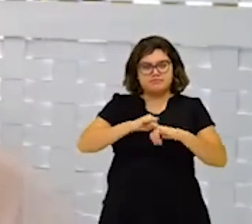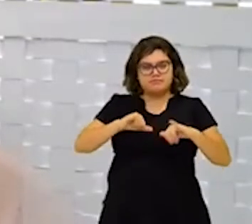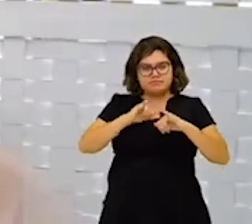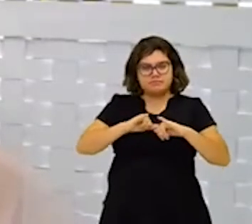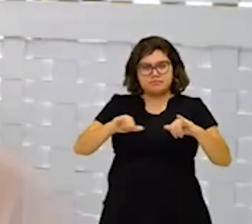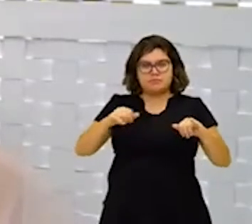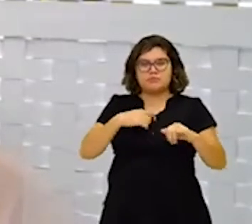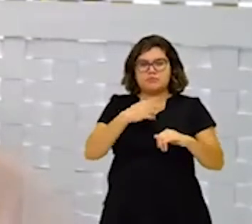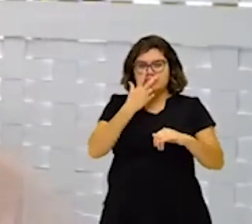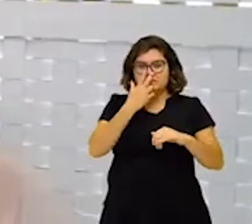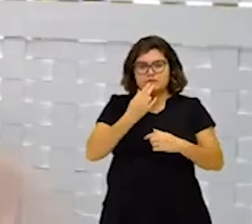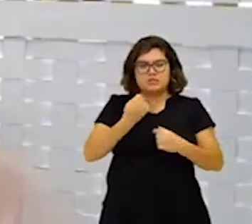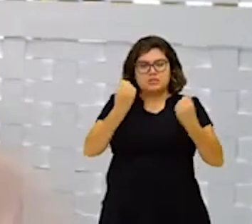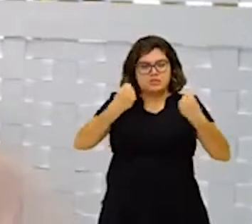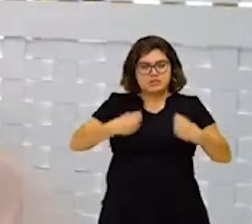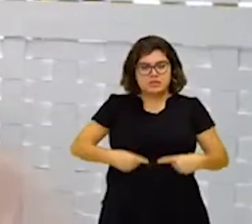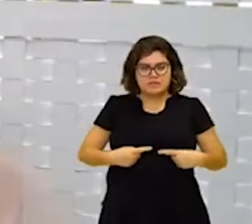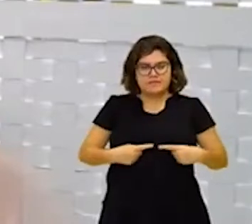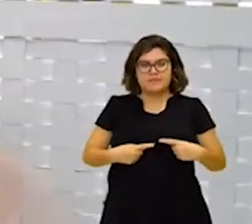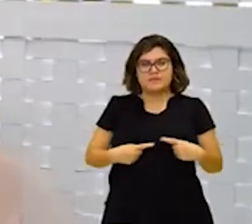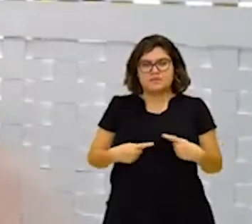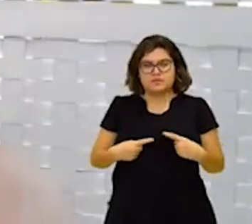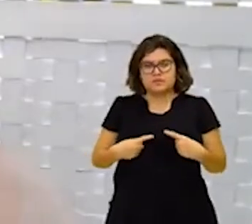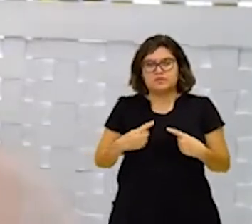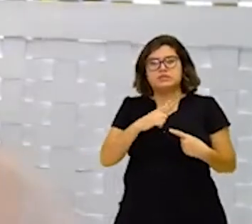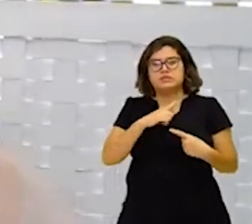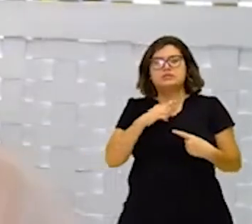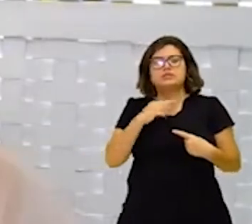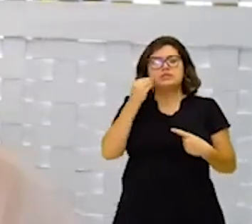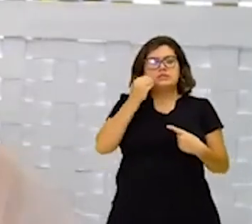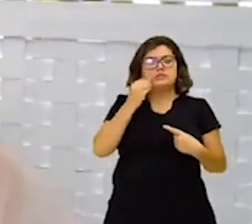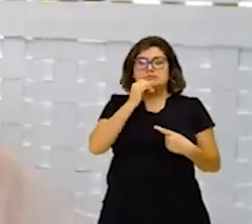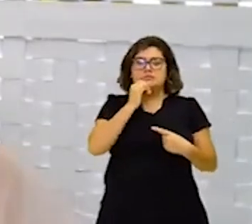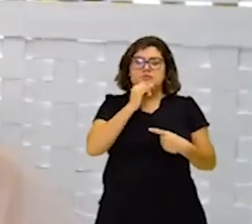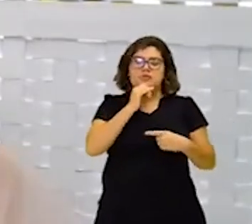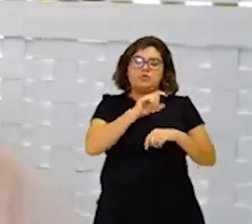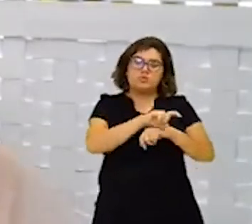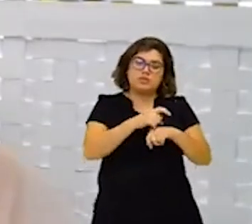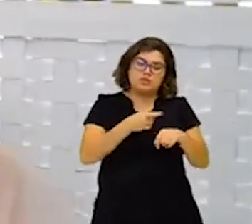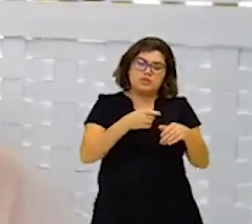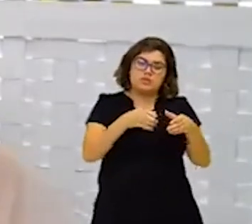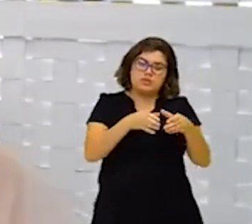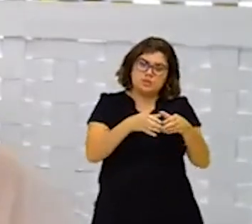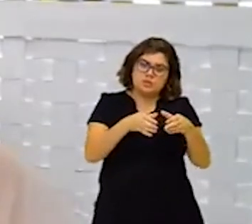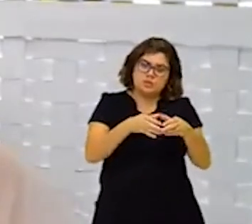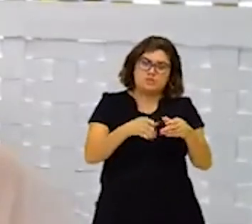nós temos outras experiências dos quilombos nós estamos experiências e eu posso falar